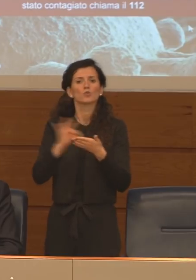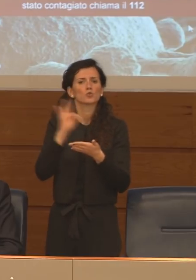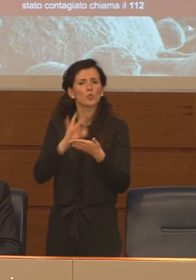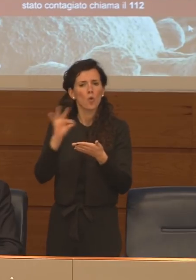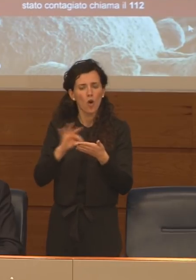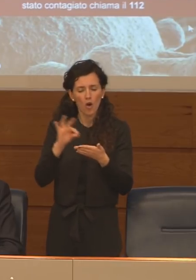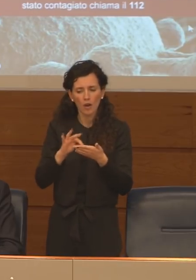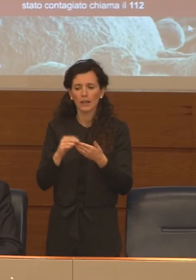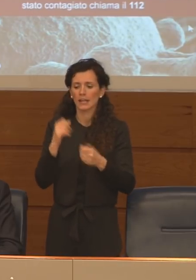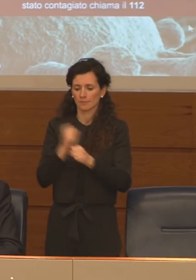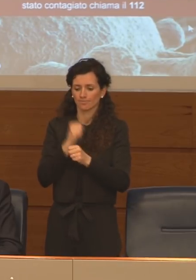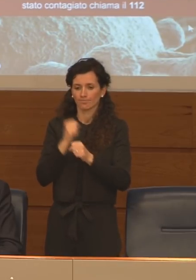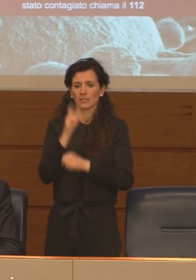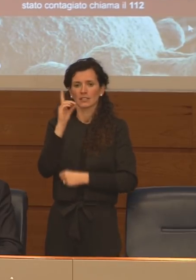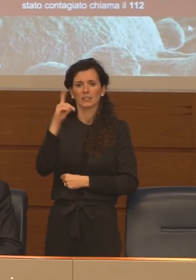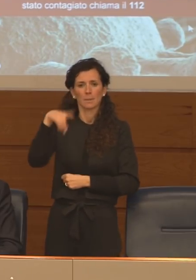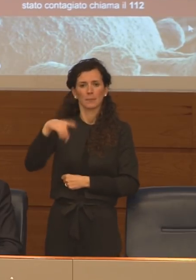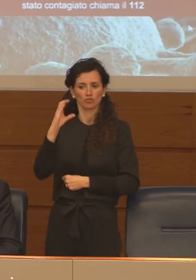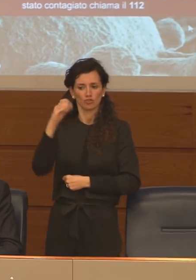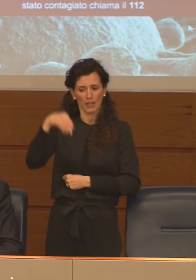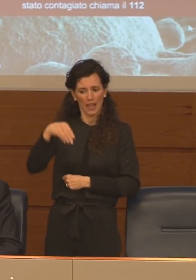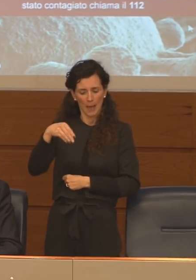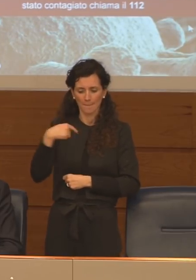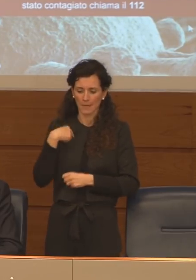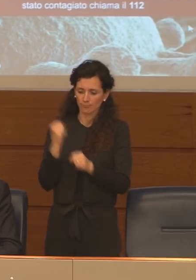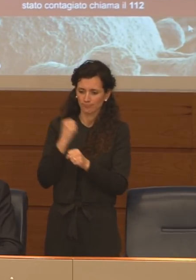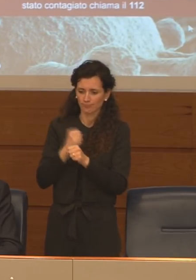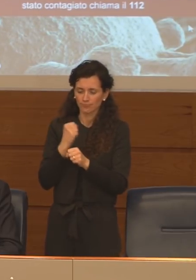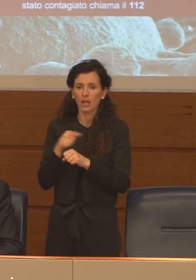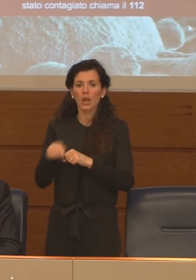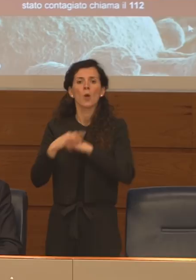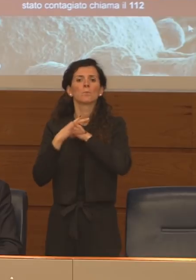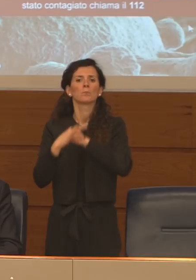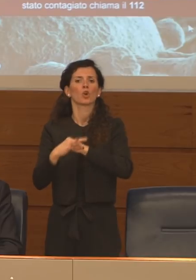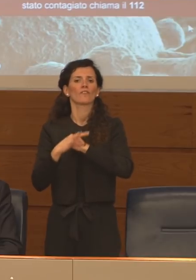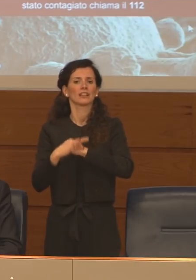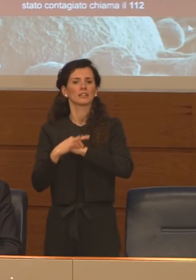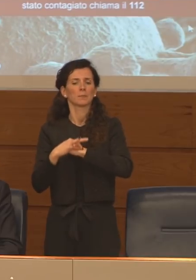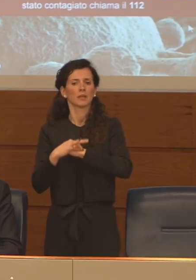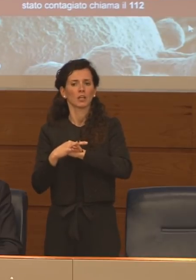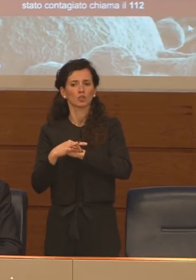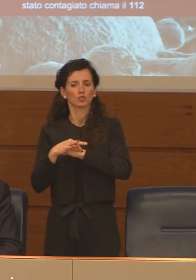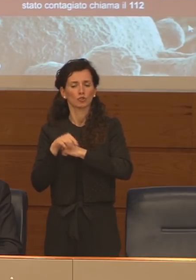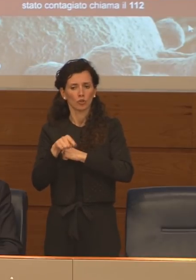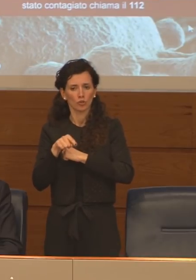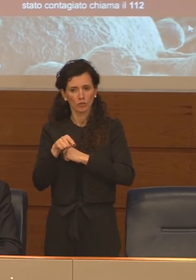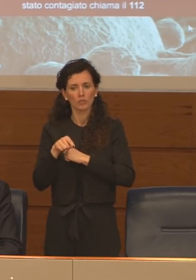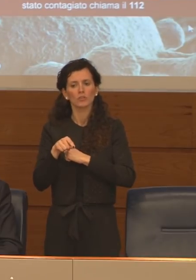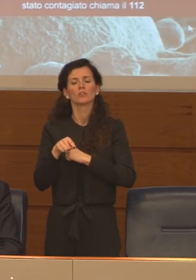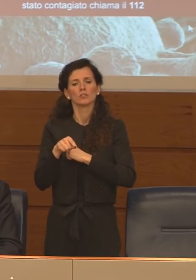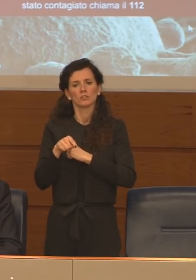un DPCM, a un provvedimento che sarà di nuovo un provvedimento